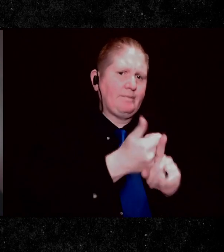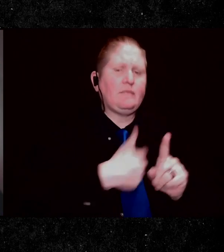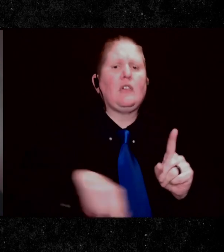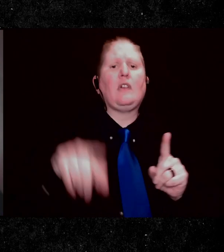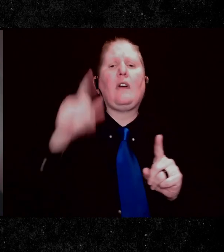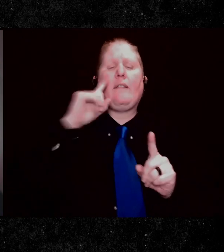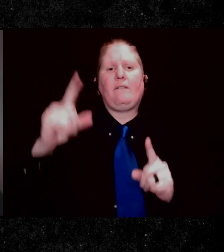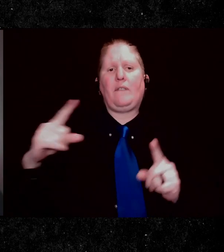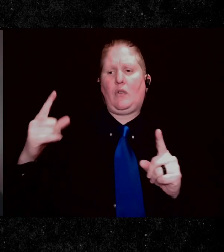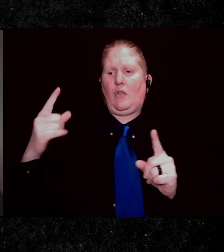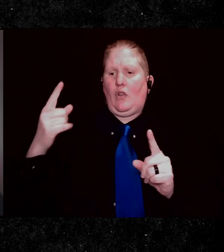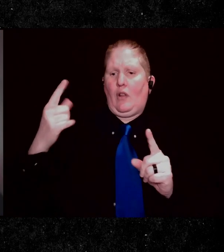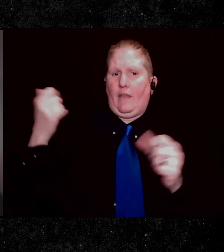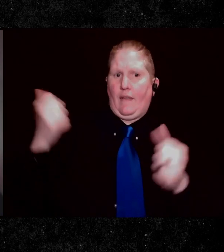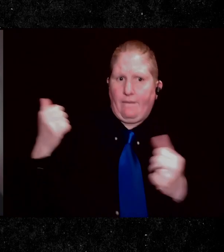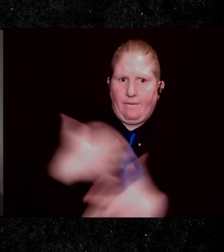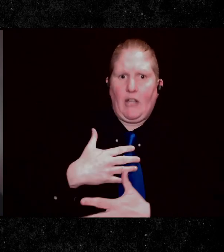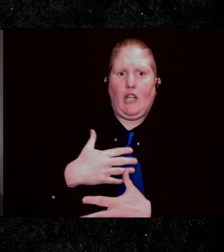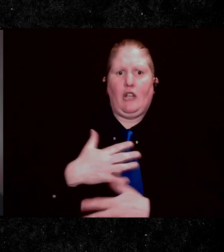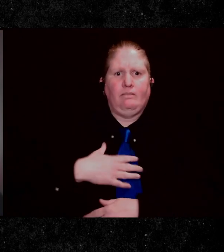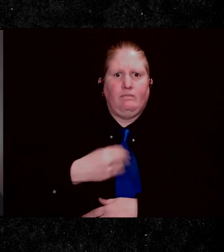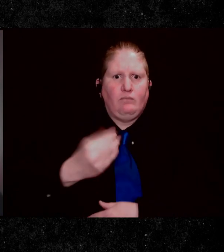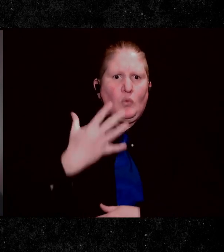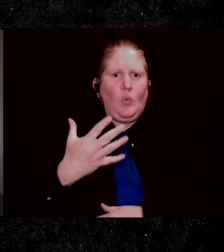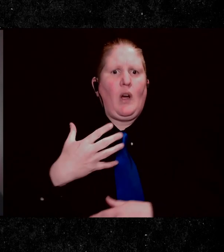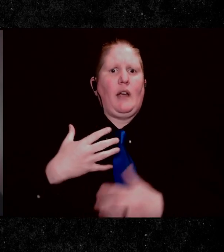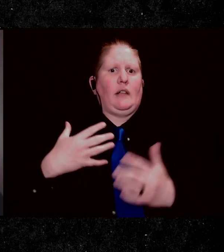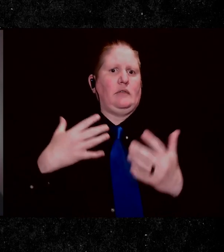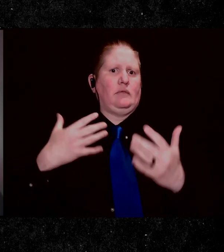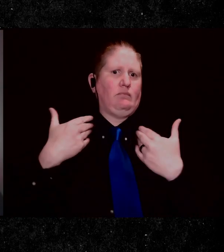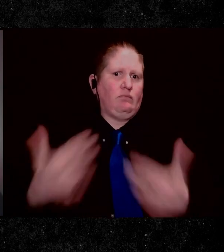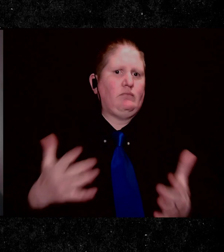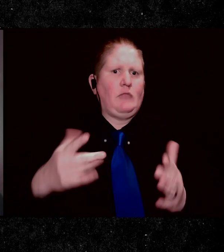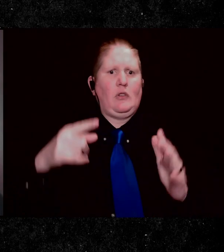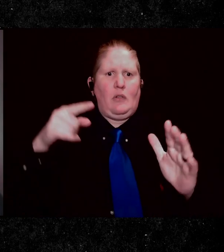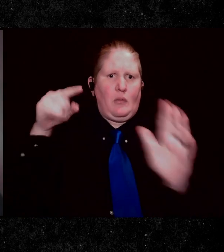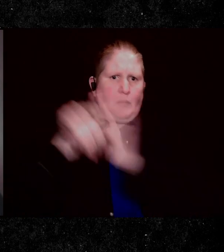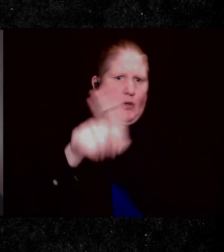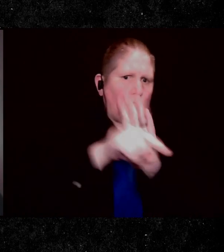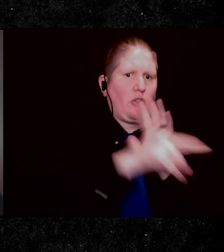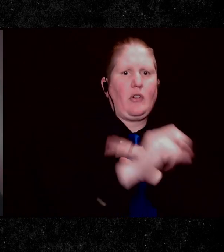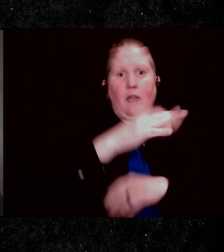e historia de violencia blanca, impulsando el asesinato de los negros en la sociedad estadounidense contemporánea.